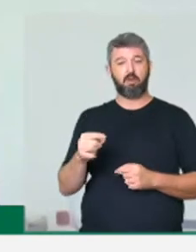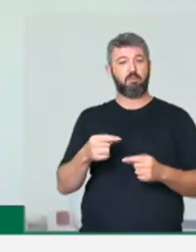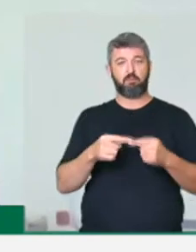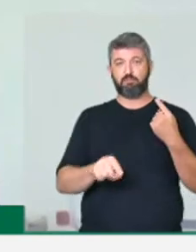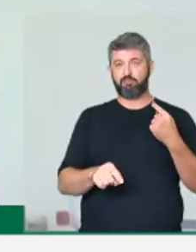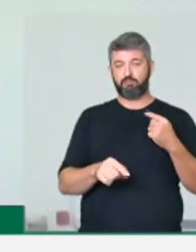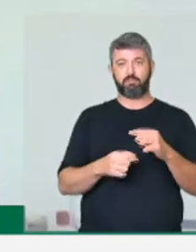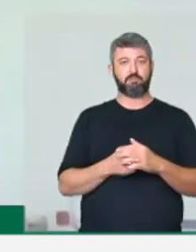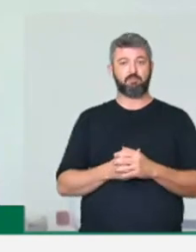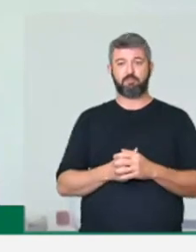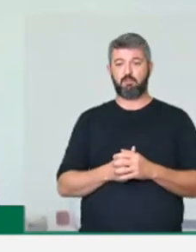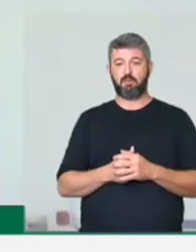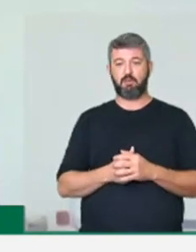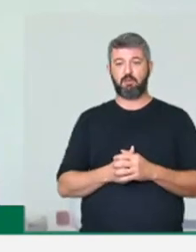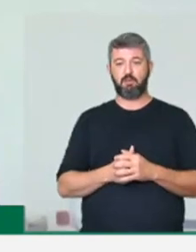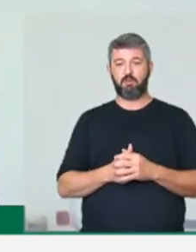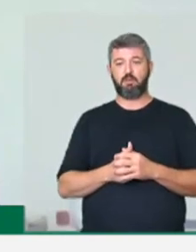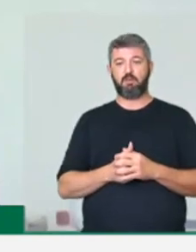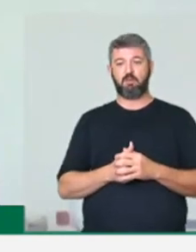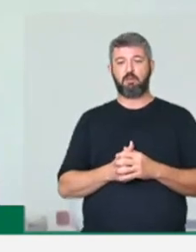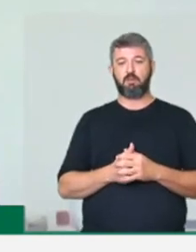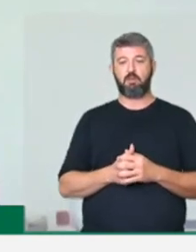ATENDIMENTO AOS PRESSUPOSTOS CONSTITUCIONAIS. [PRESIDENTE]: